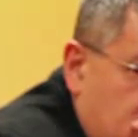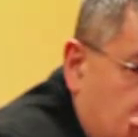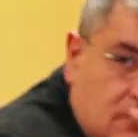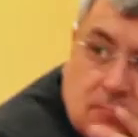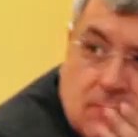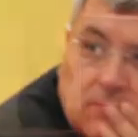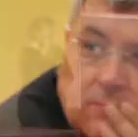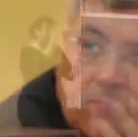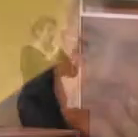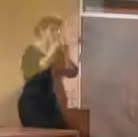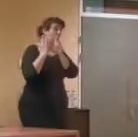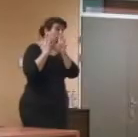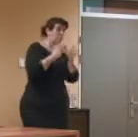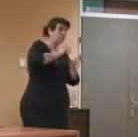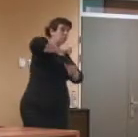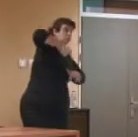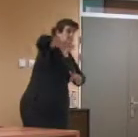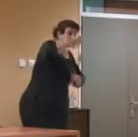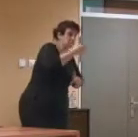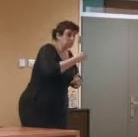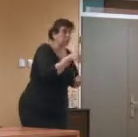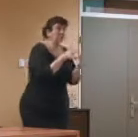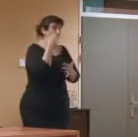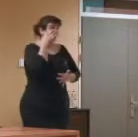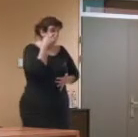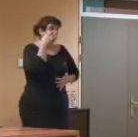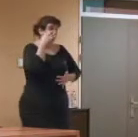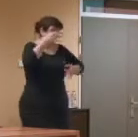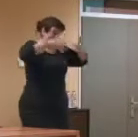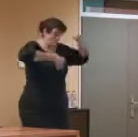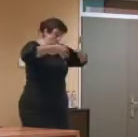es que después de 10 años, a la hora del juicio, Vicente Vilar